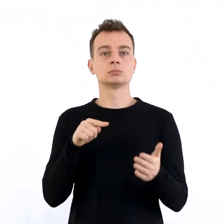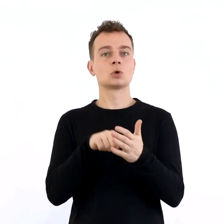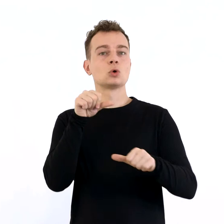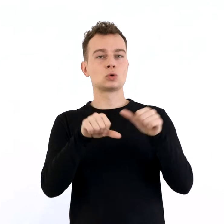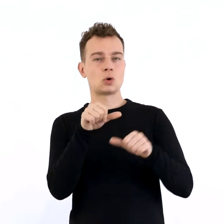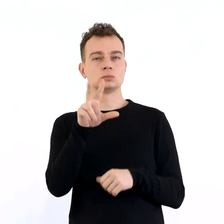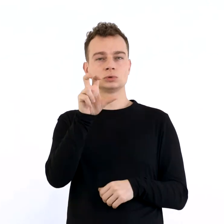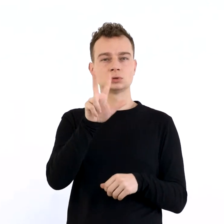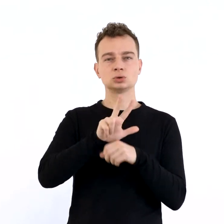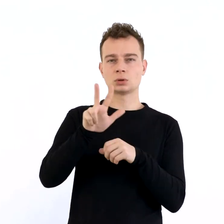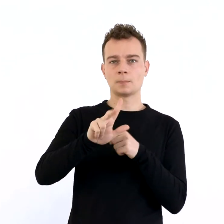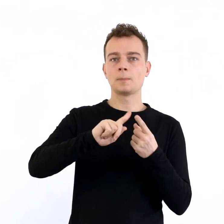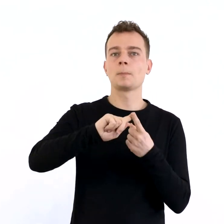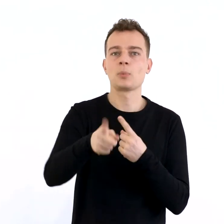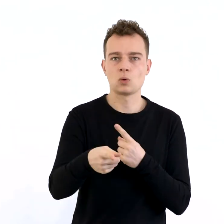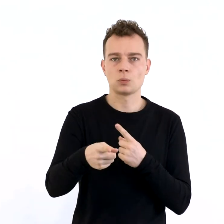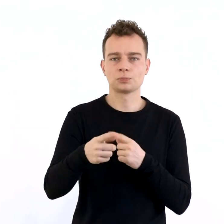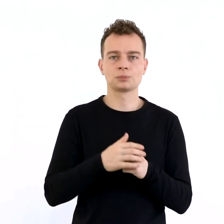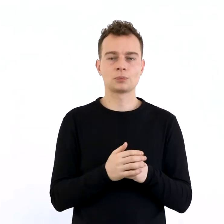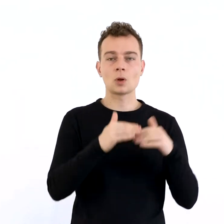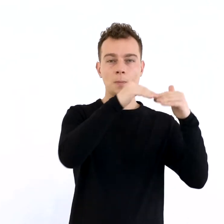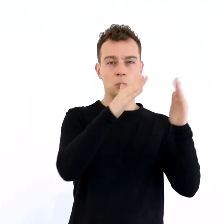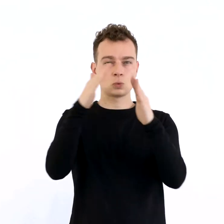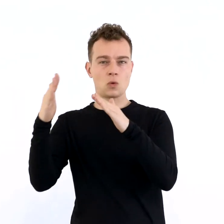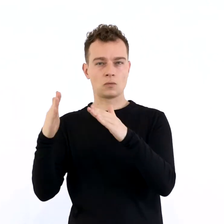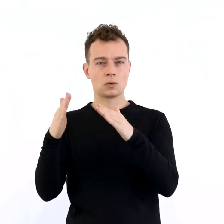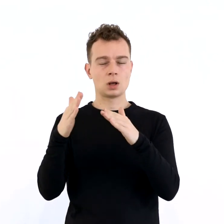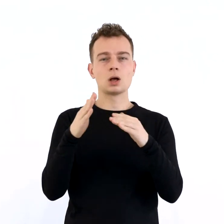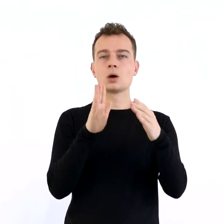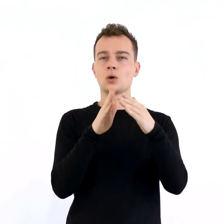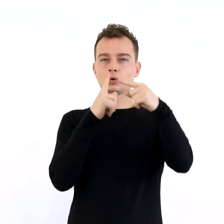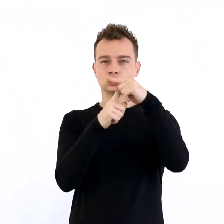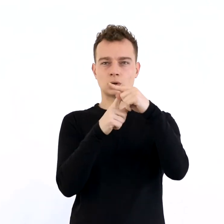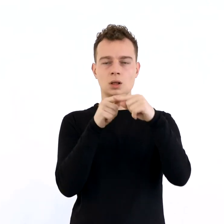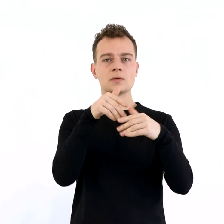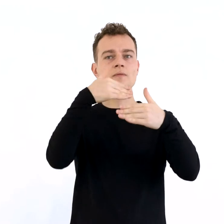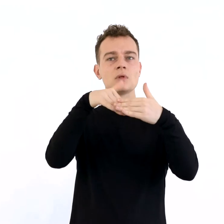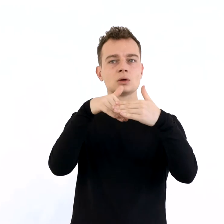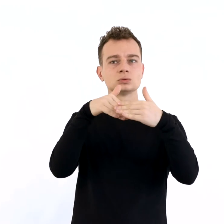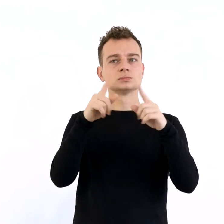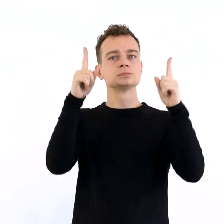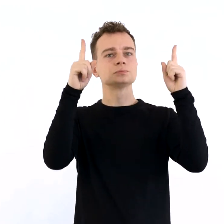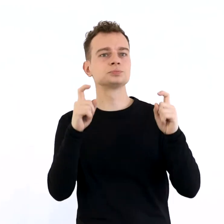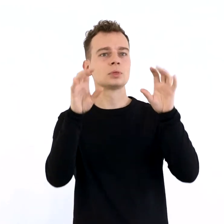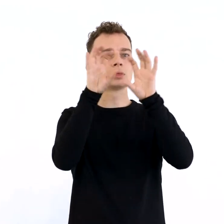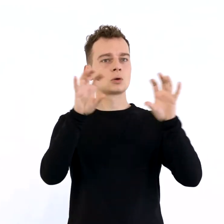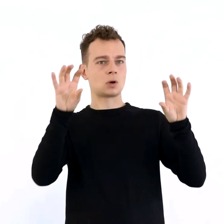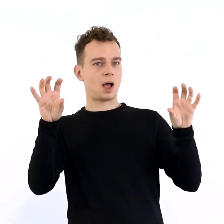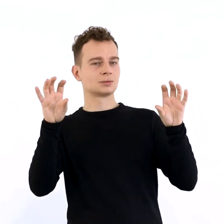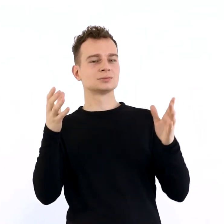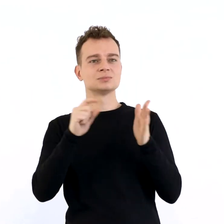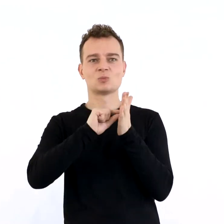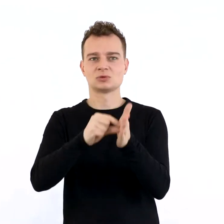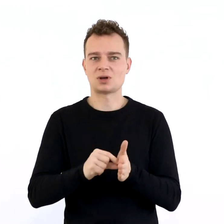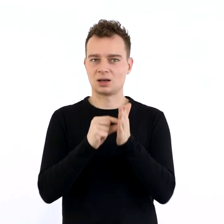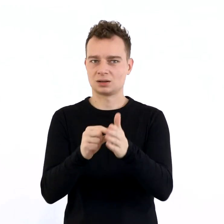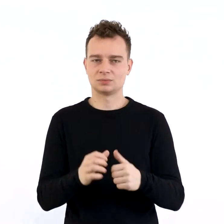Po 313 r. mozaiki zaczęły zdobić wnętrza budowli kościelnych.